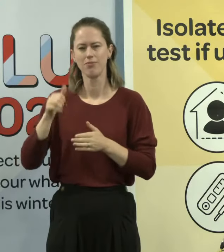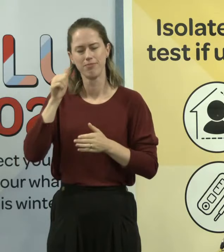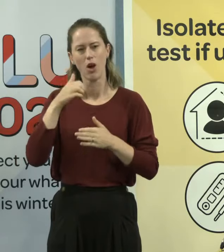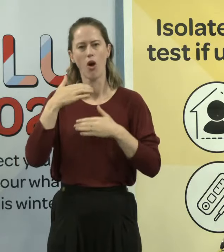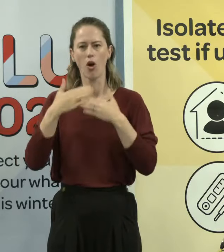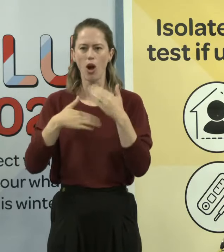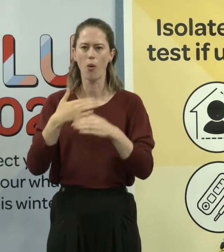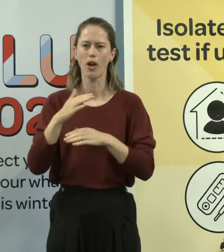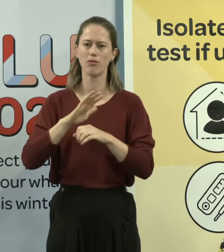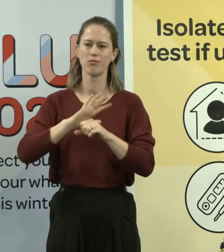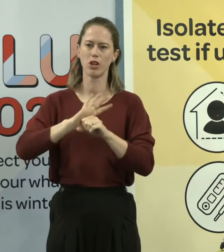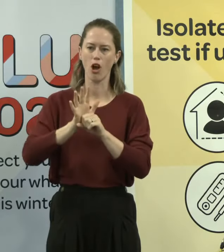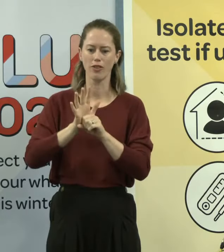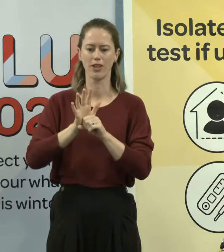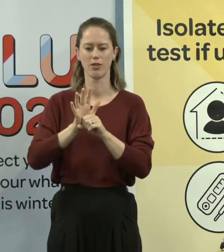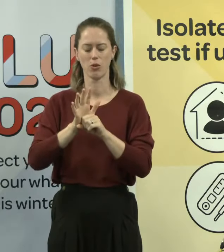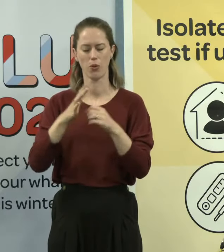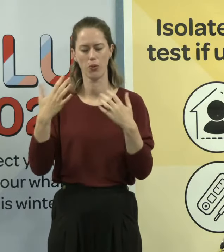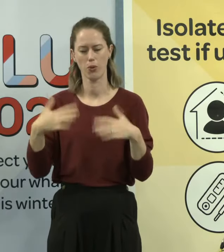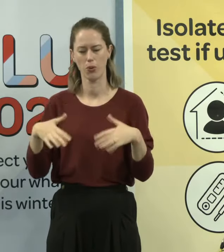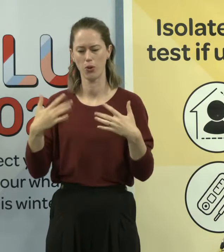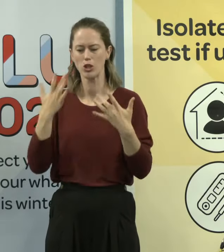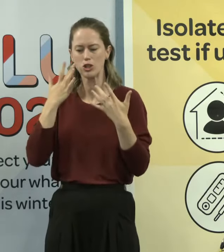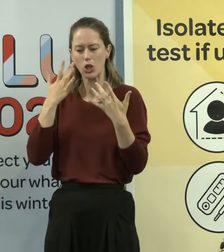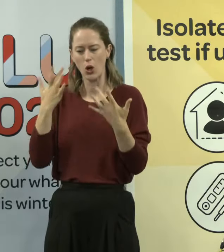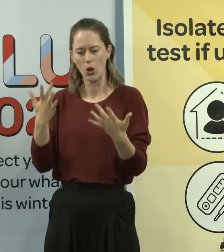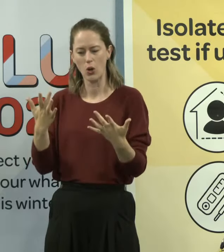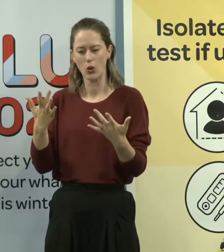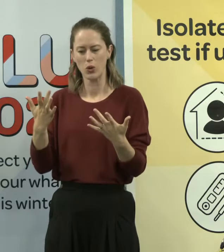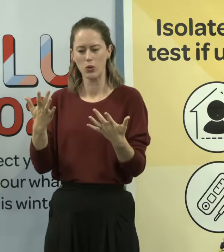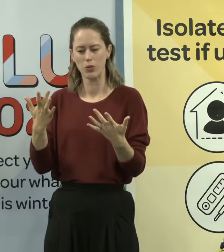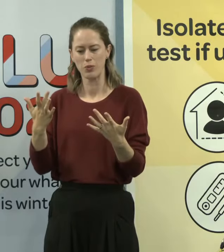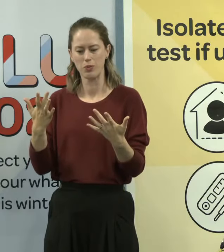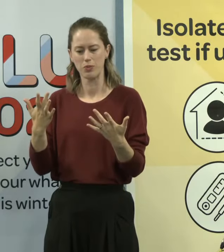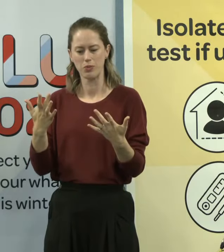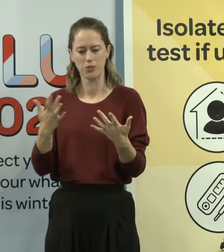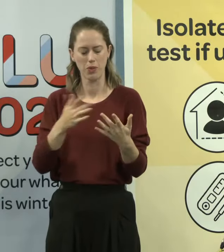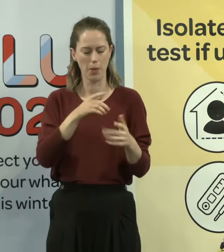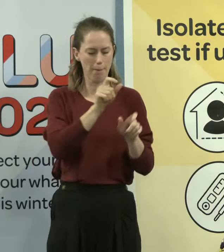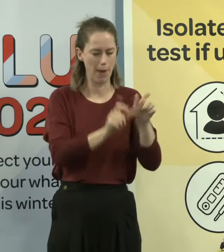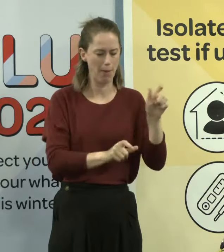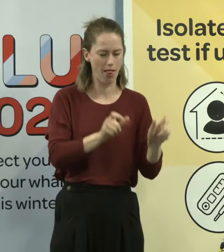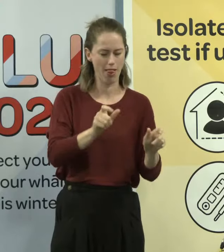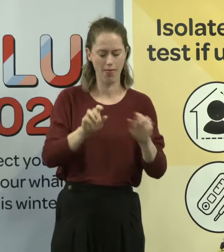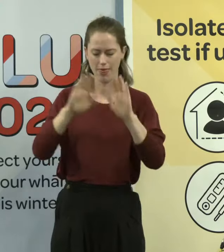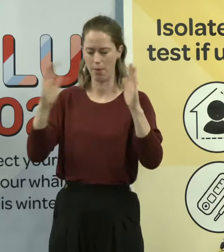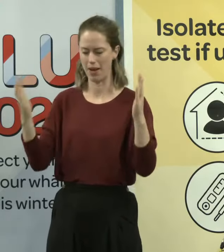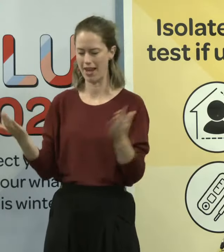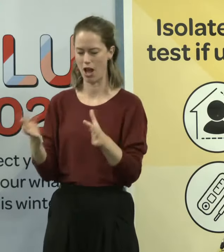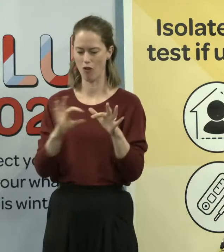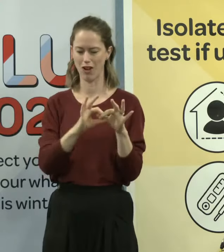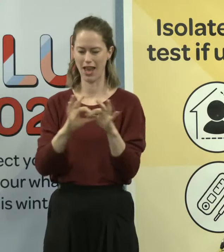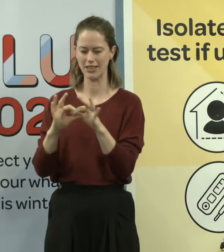Moana-nui-a-Kiwa i roto i te tau kua pahure ake nei. A he nui ta